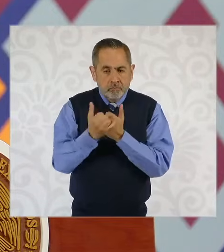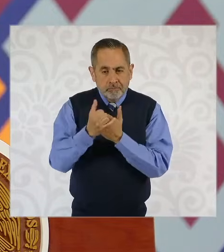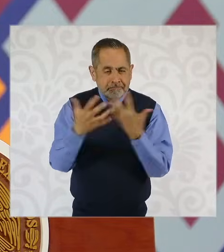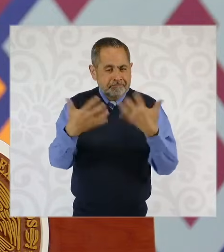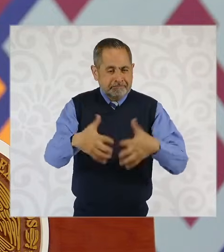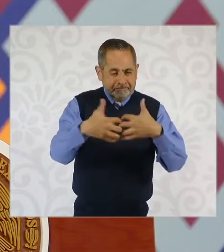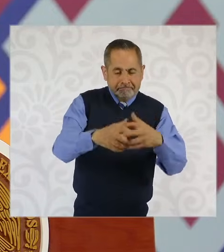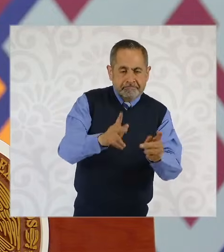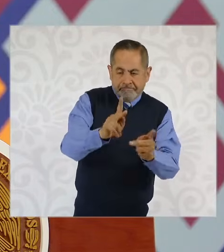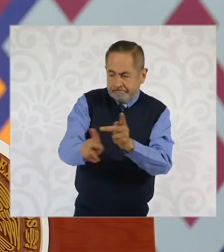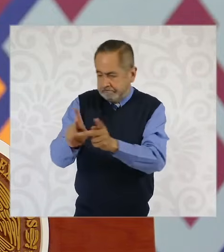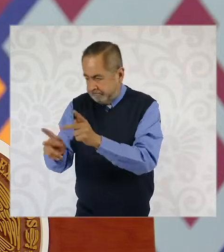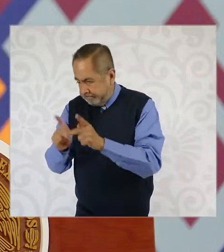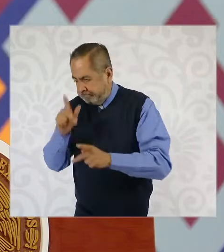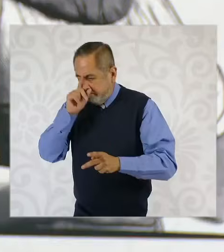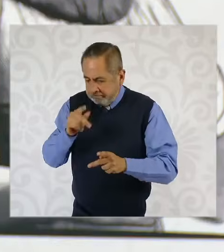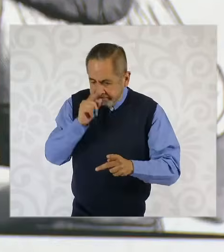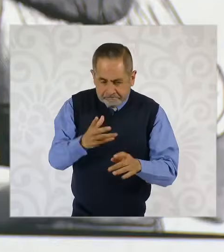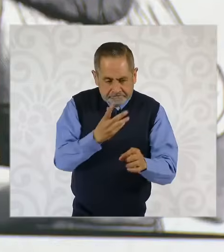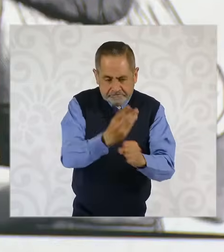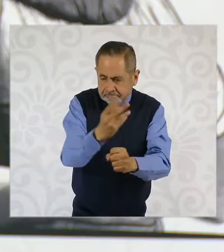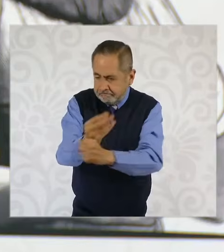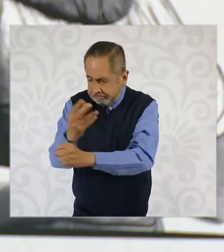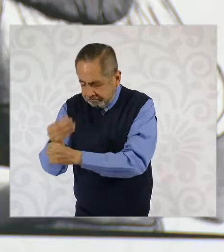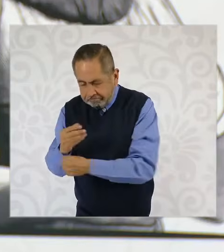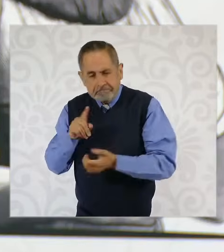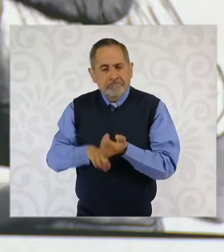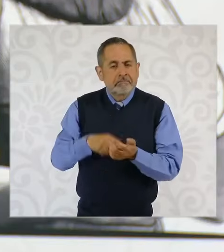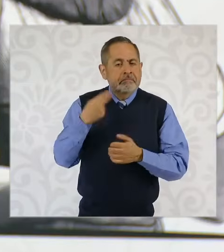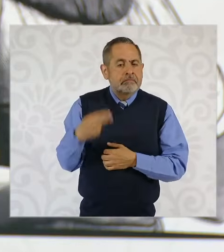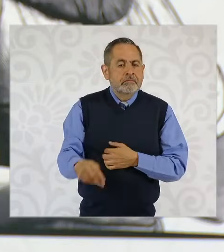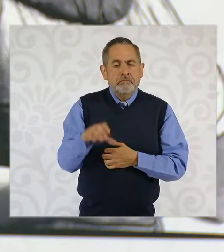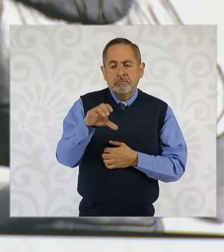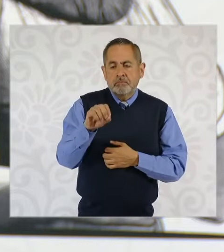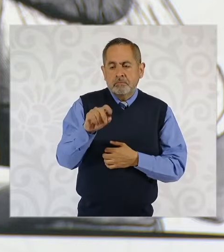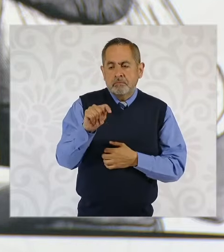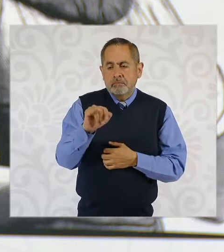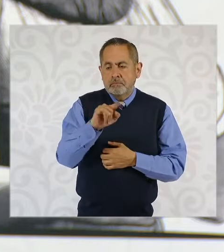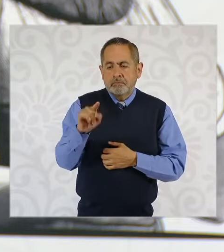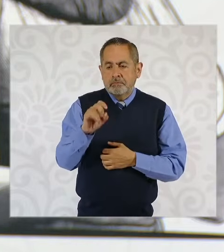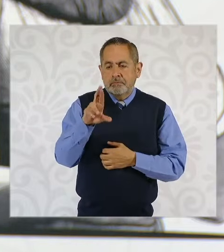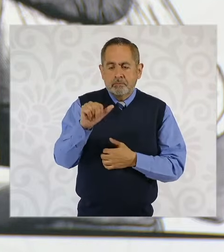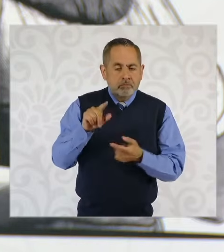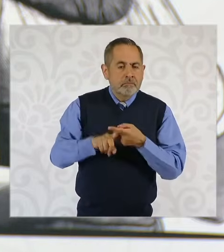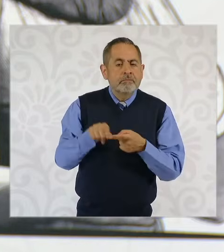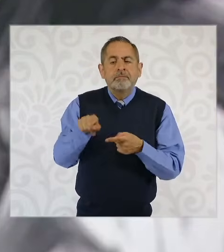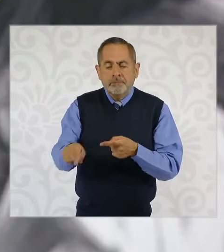pendientes que son las coquis que permiten que se produzca menos combustóleo y que haya más